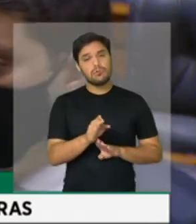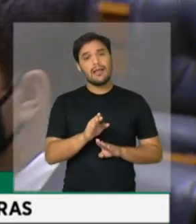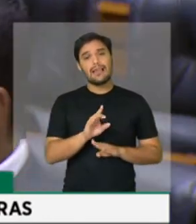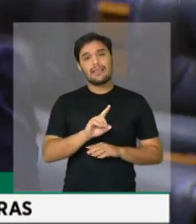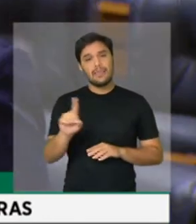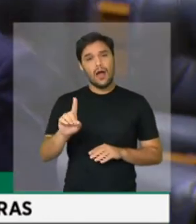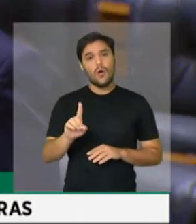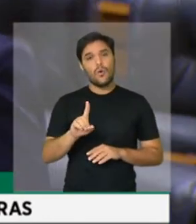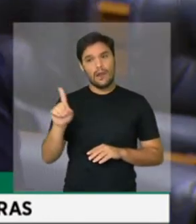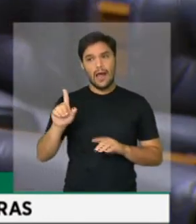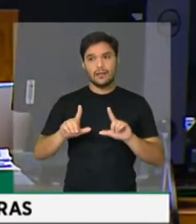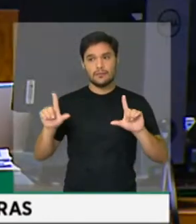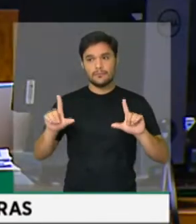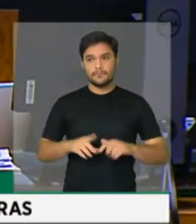O. A PRIVATIZAÇÃO DA ELETROBRAS NÃO É BOM PARA O